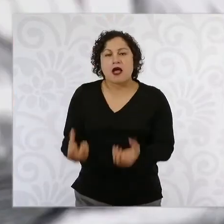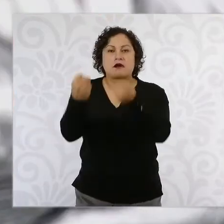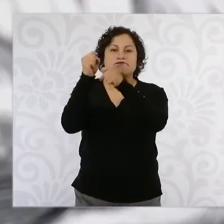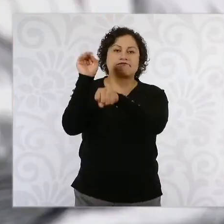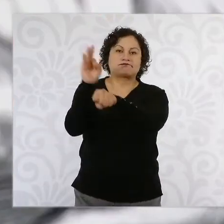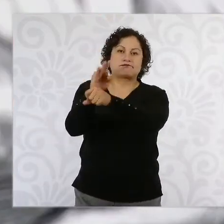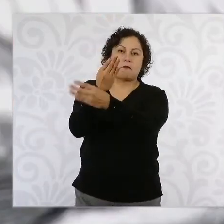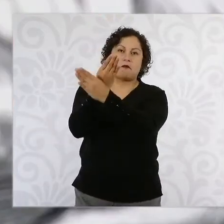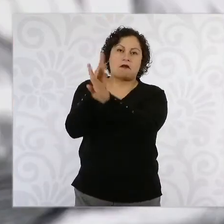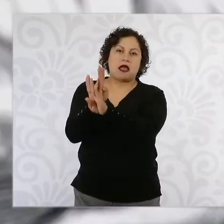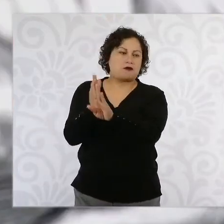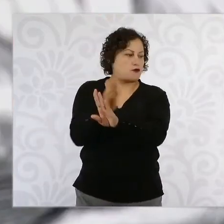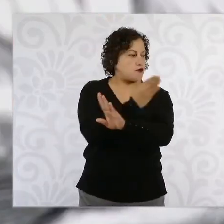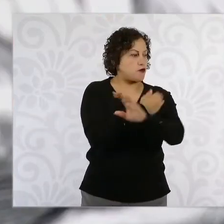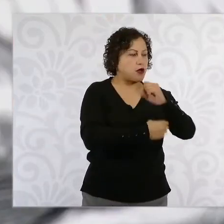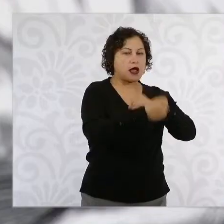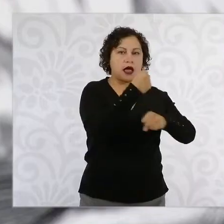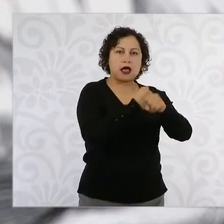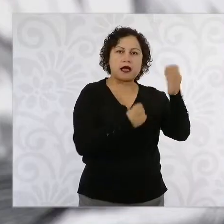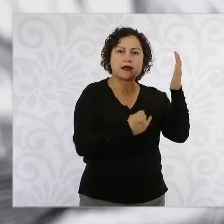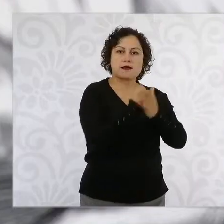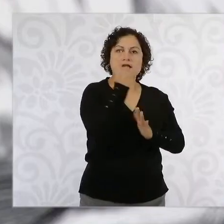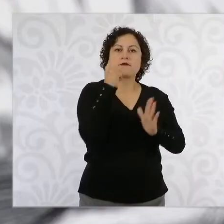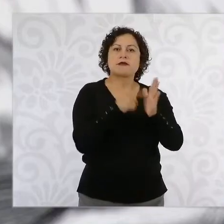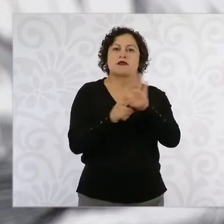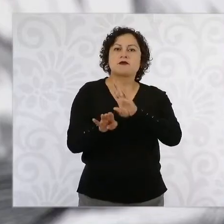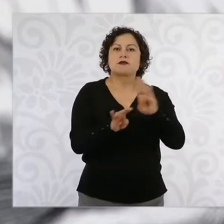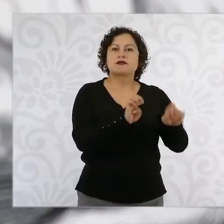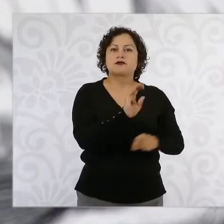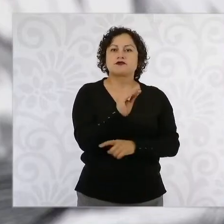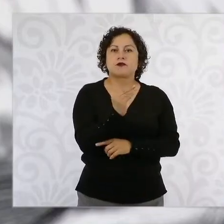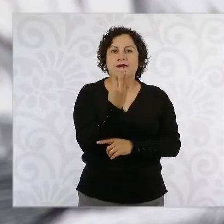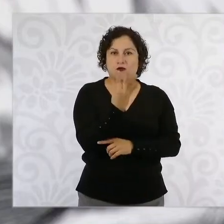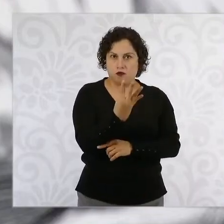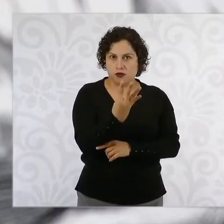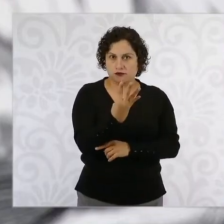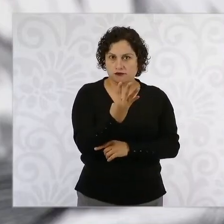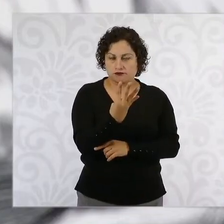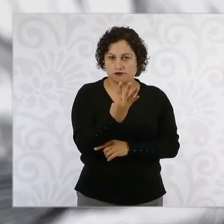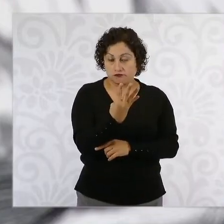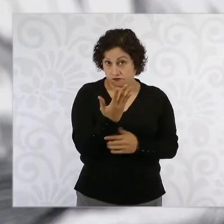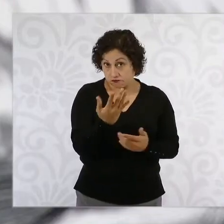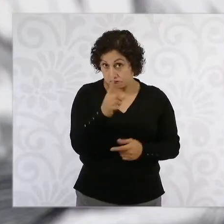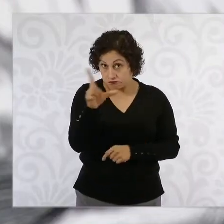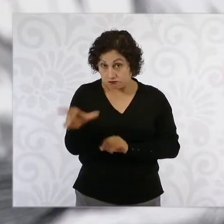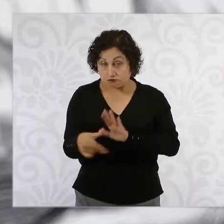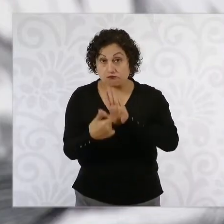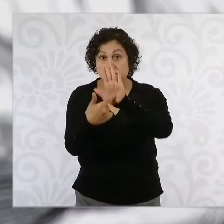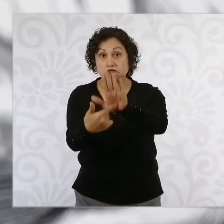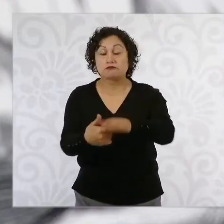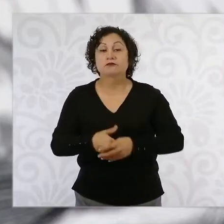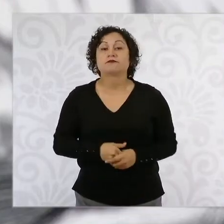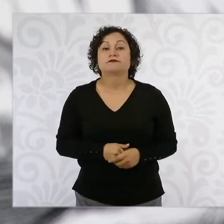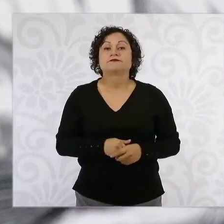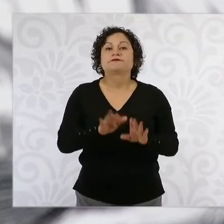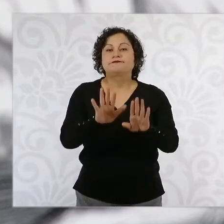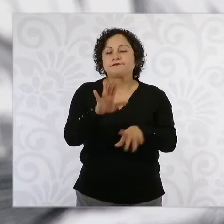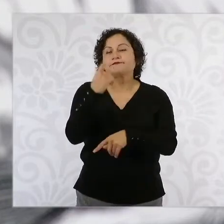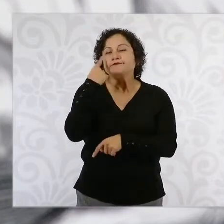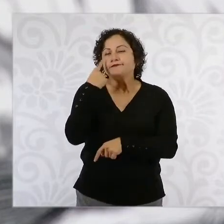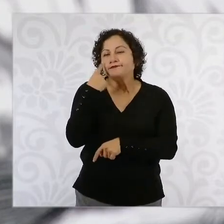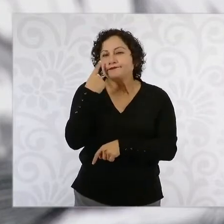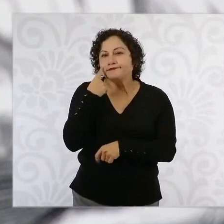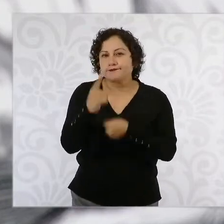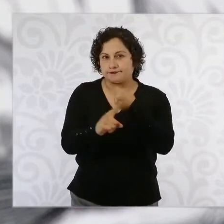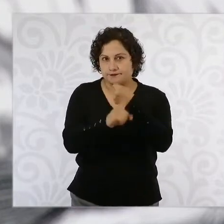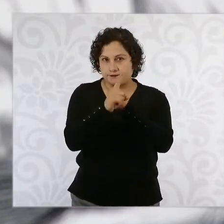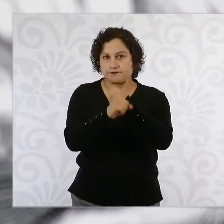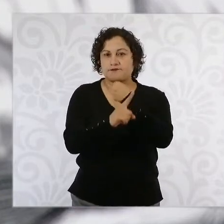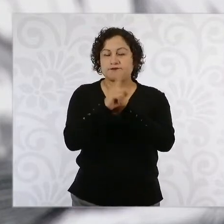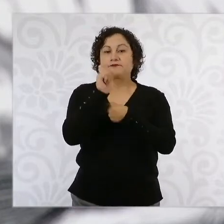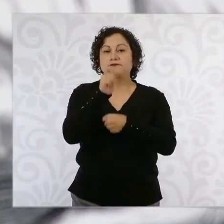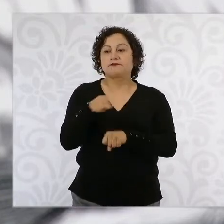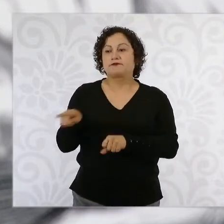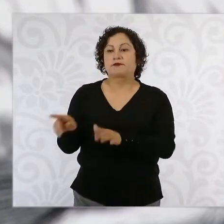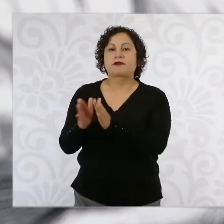2000 digo en 19 94 el grave problema Ah Aunque ese libro ya no se encuentra en su libro Gracias